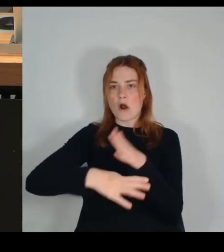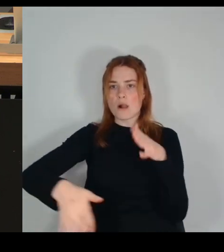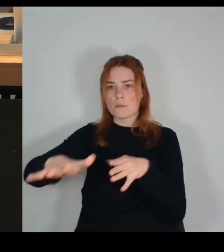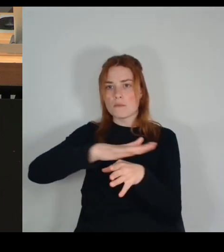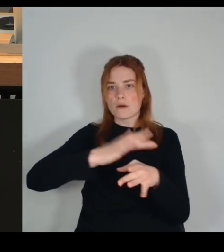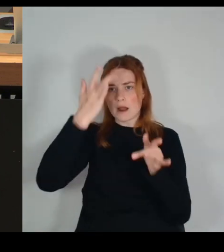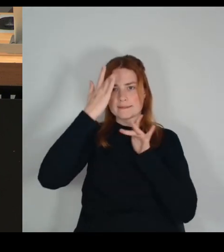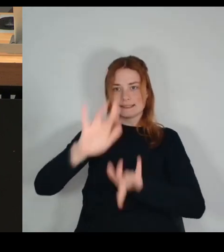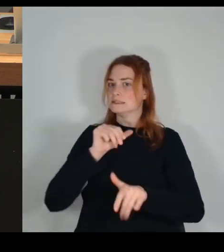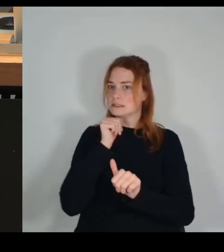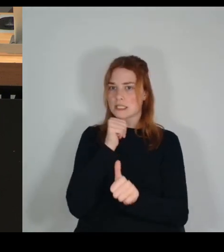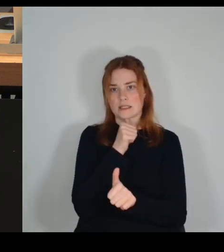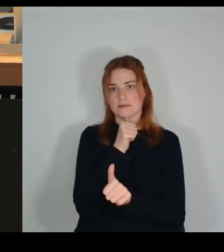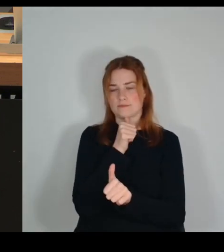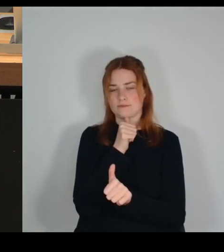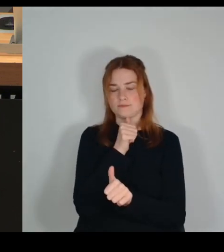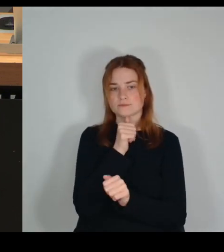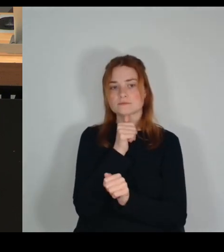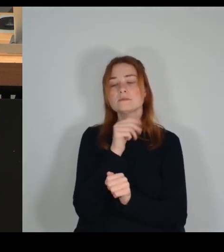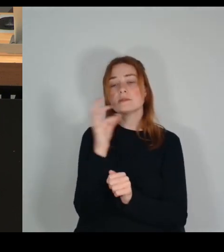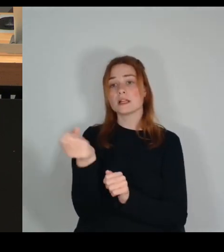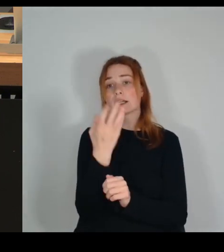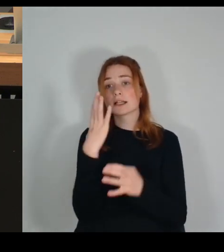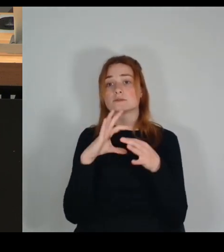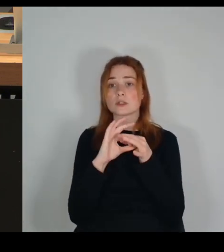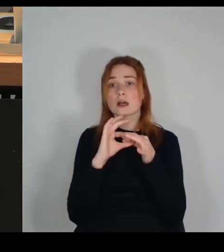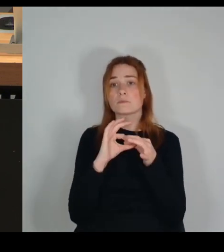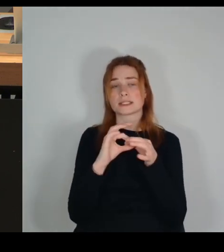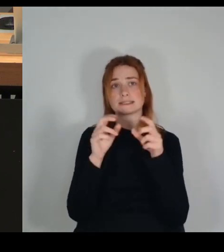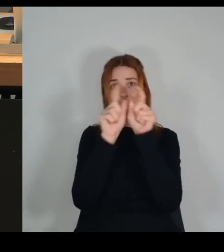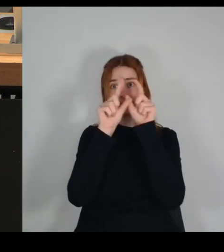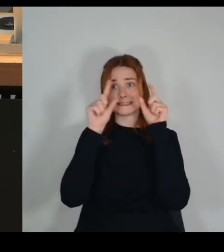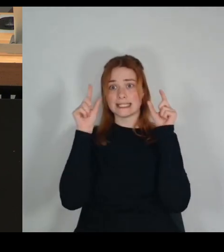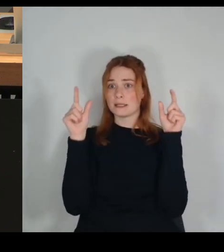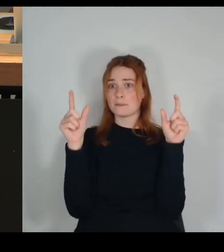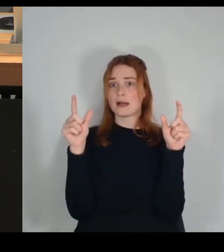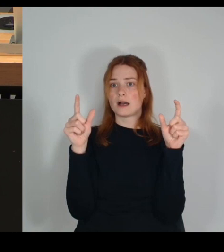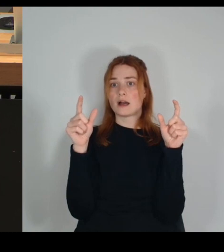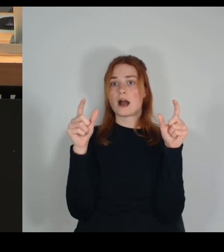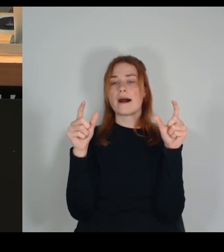einem Thema wie angeblichem, also behauptetem oder tatsächlich hm, Racial Profiling.